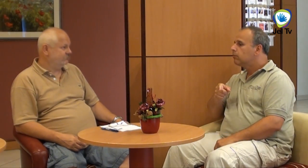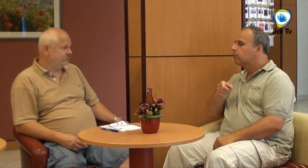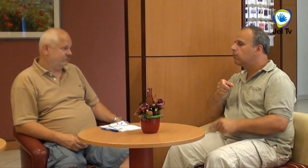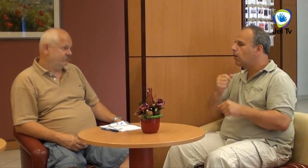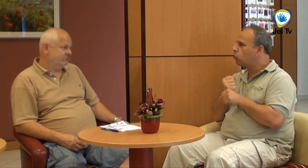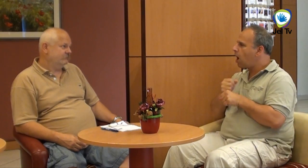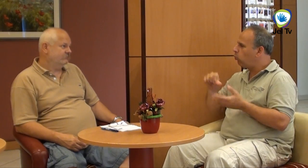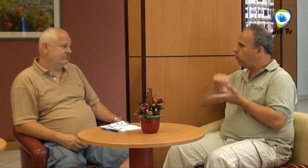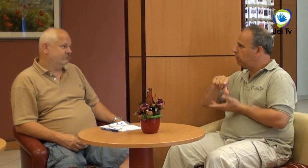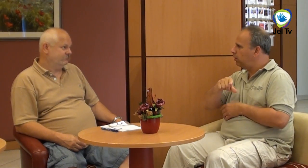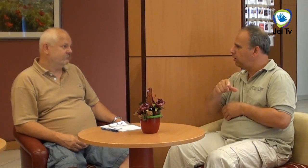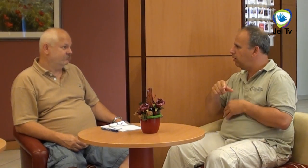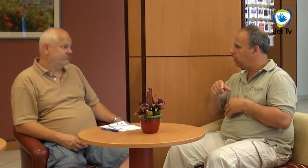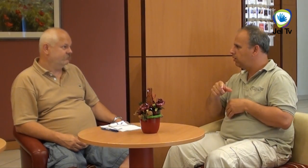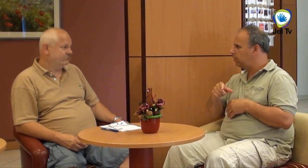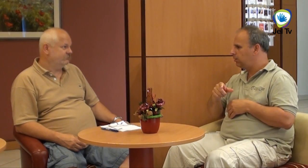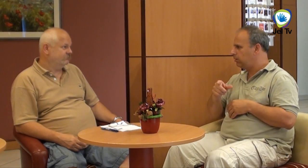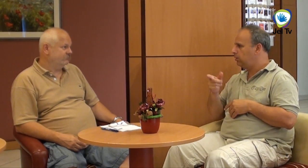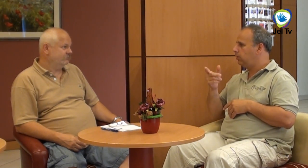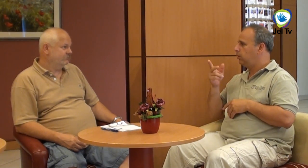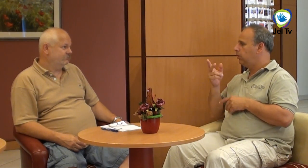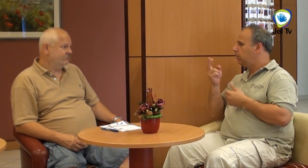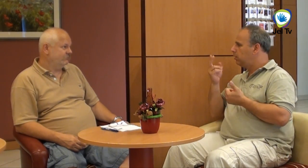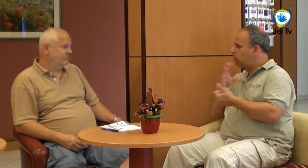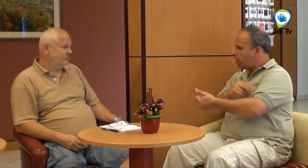hogy a a gyengénlátók és a vakok a munkaügyi központhoz fordulnak munkát keresni.